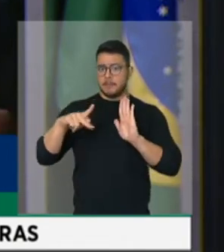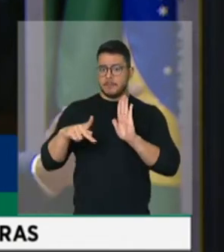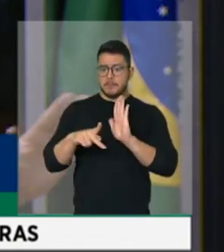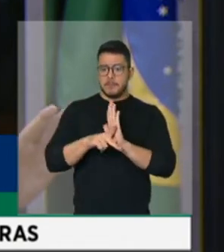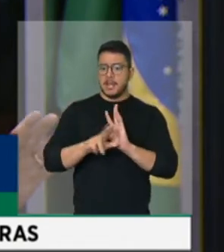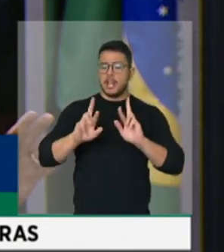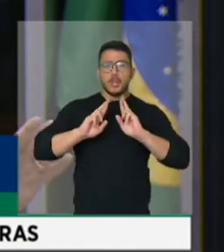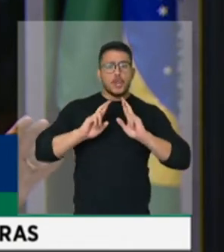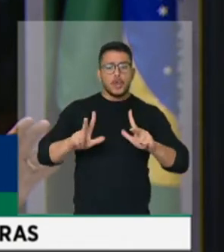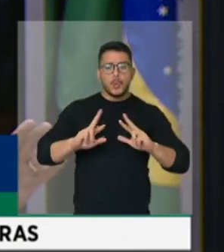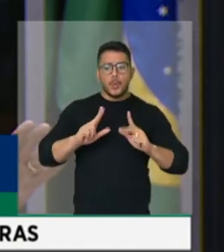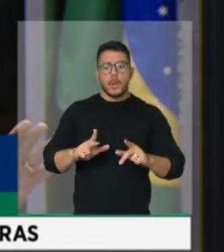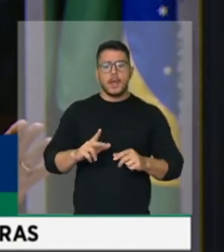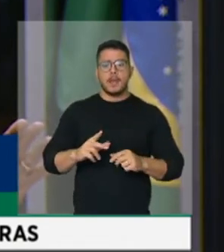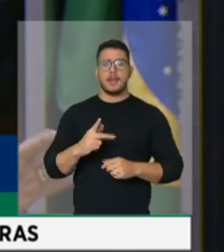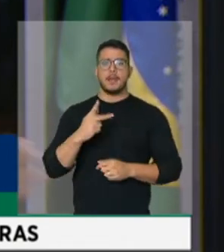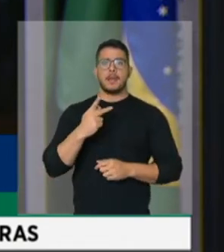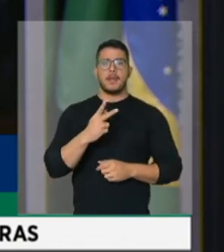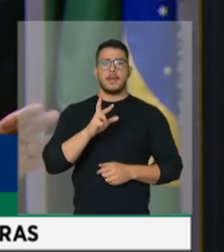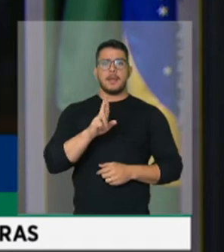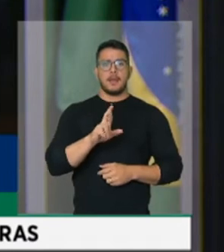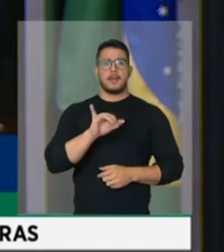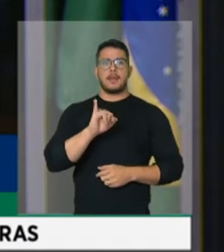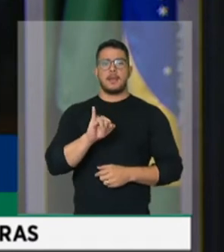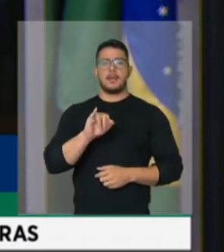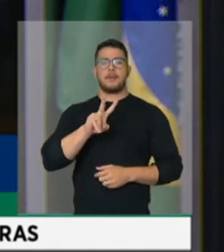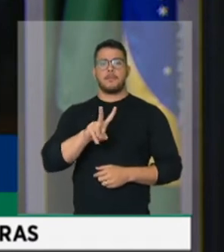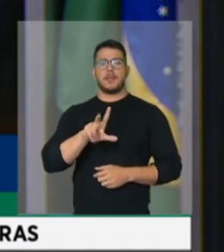COISA. NÃO É . ENTÃO, A PRIMEIRA COISA QUE TEM QUE FICAR CLARA PARA O CONJUNTO DE DEPUTADOS E DEPUTADAS E PARA O